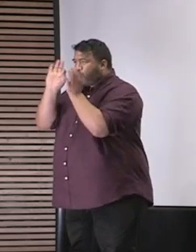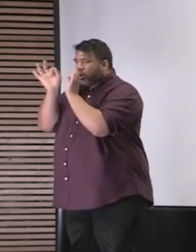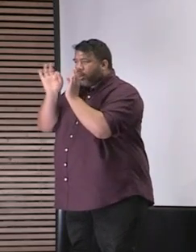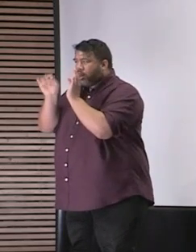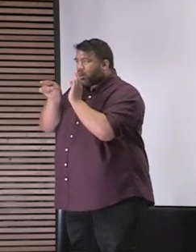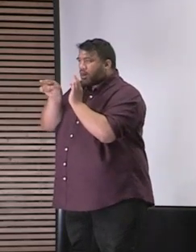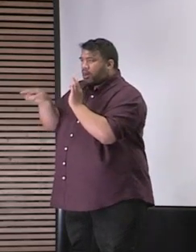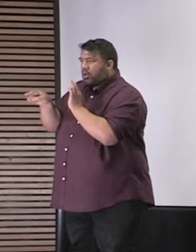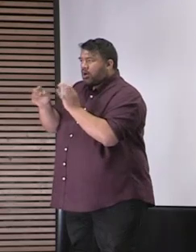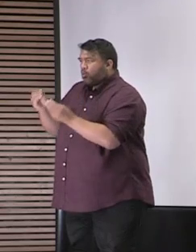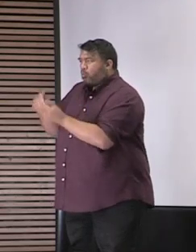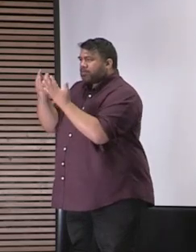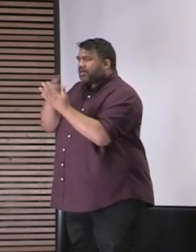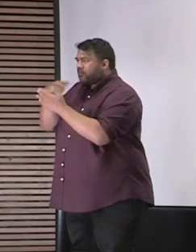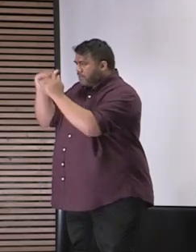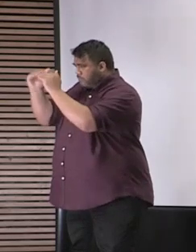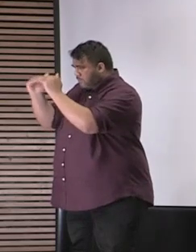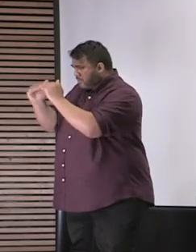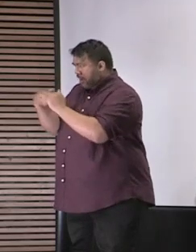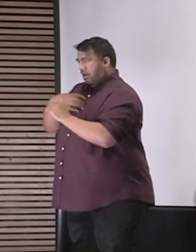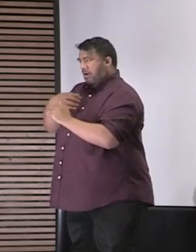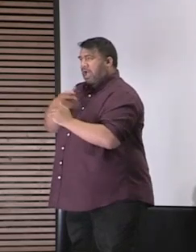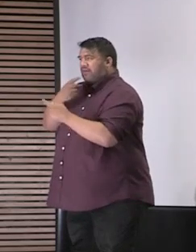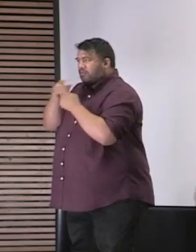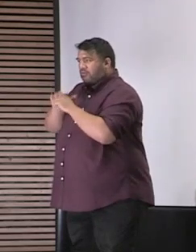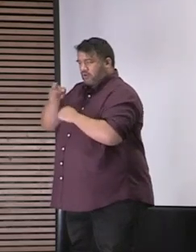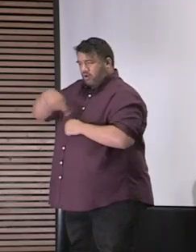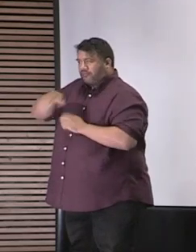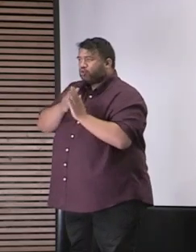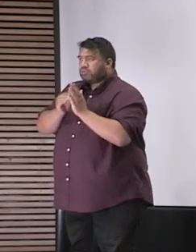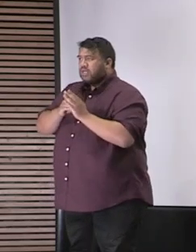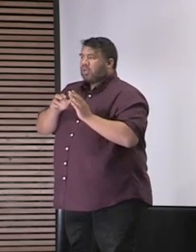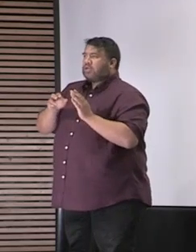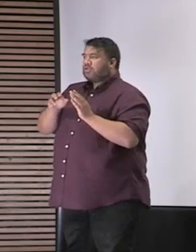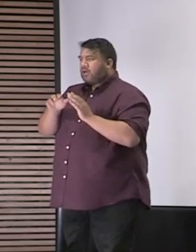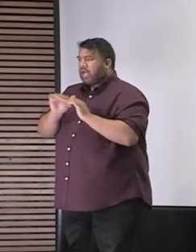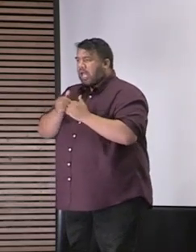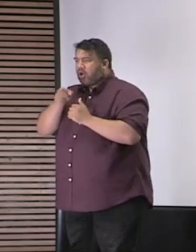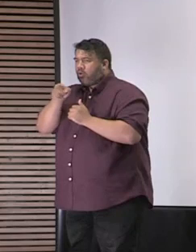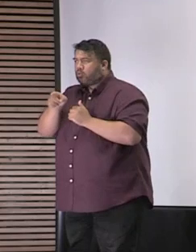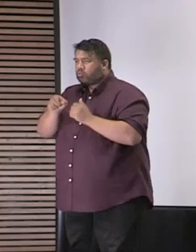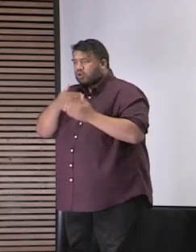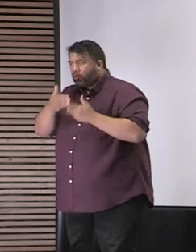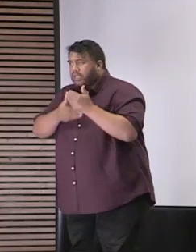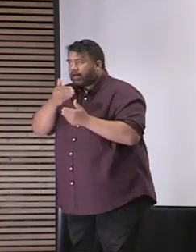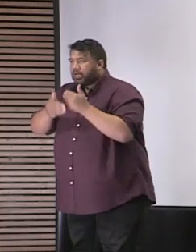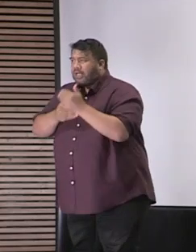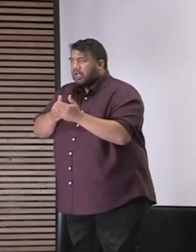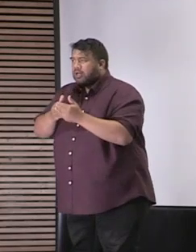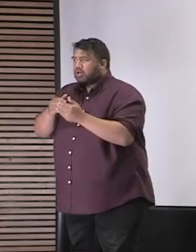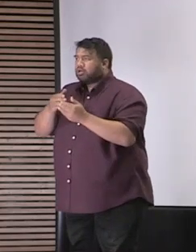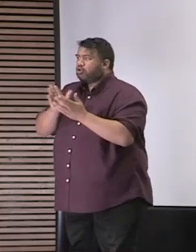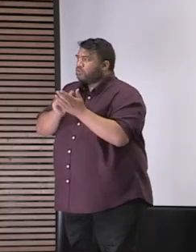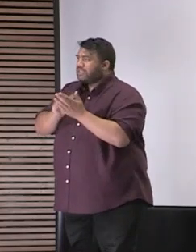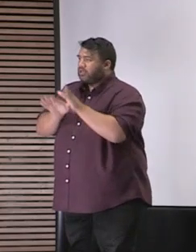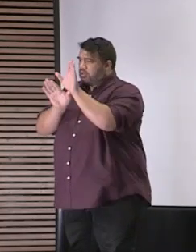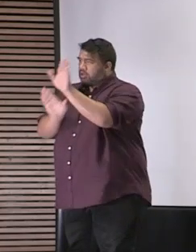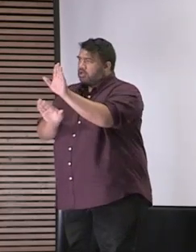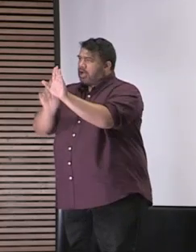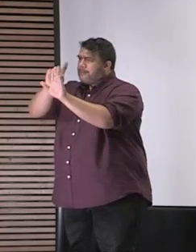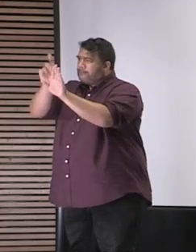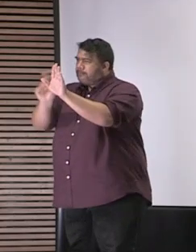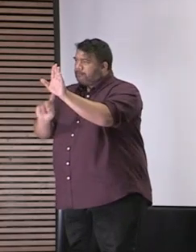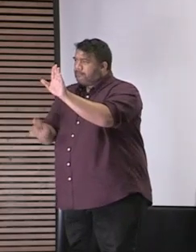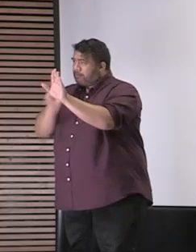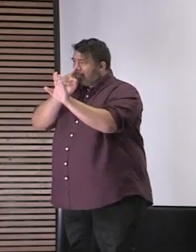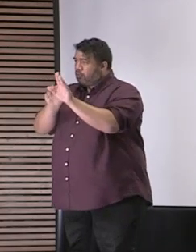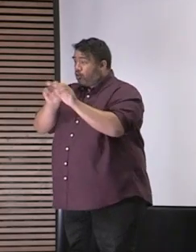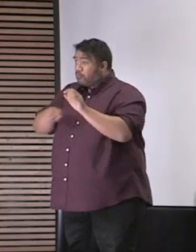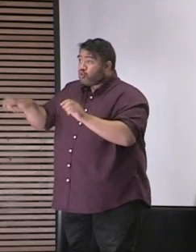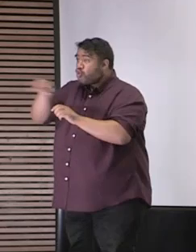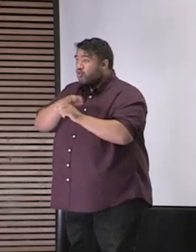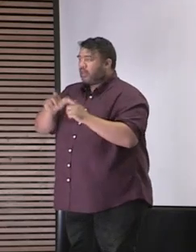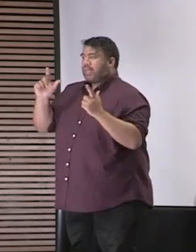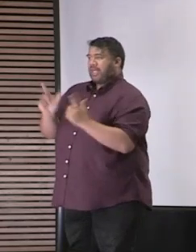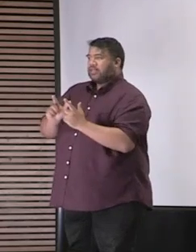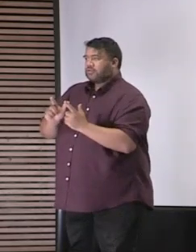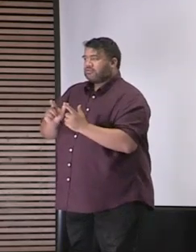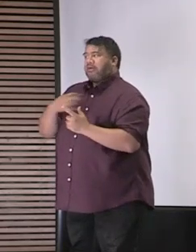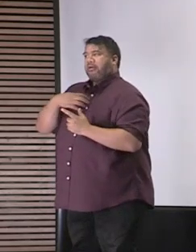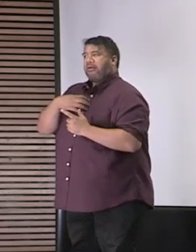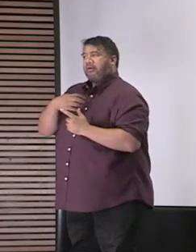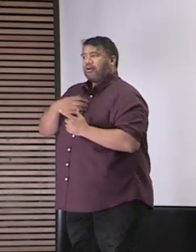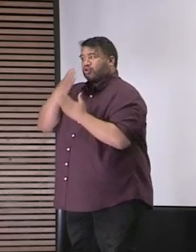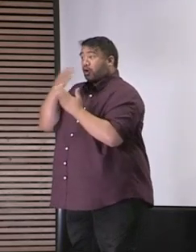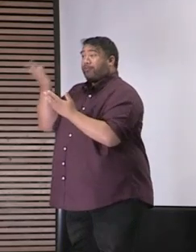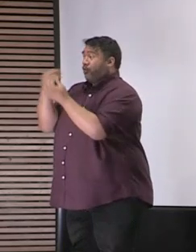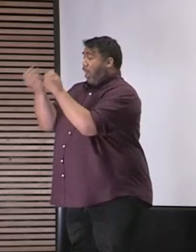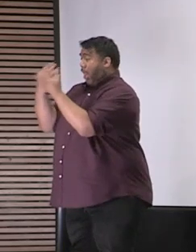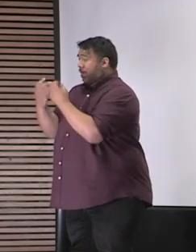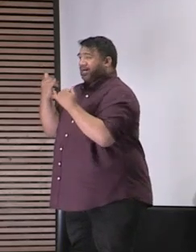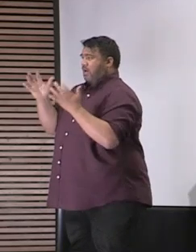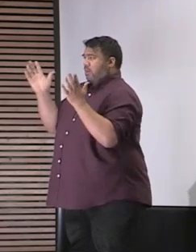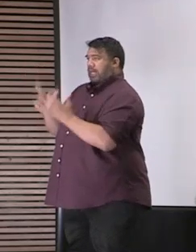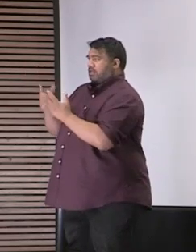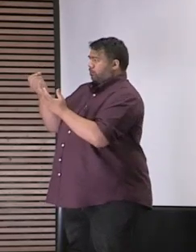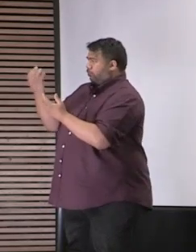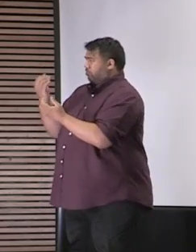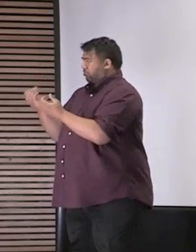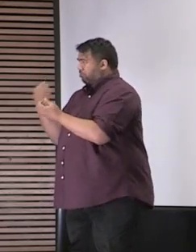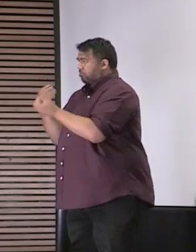comenzado bien y las decisiones